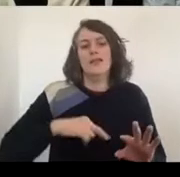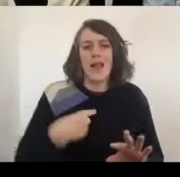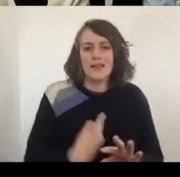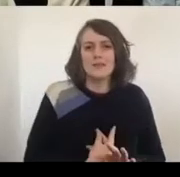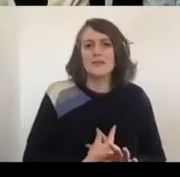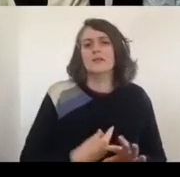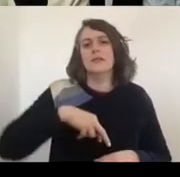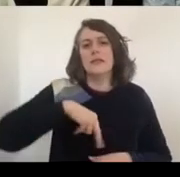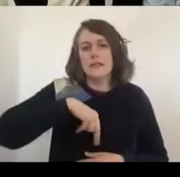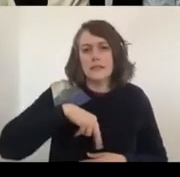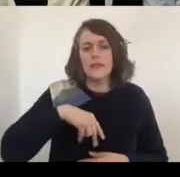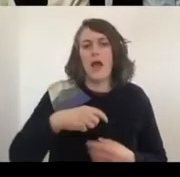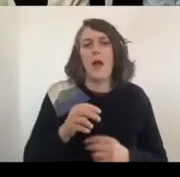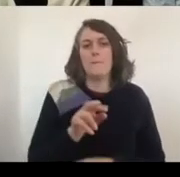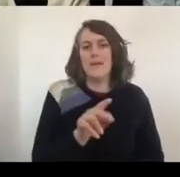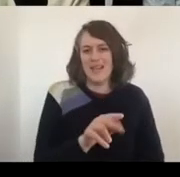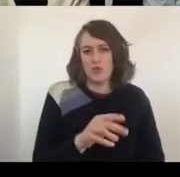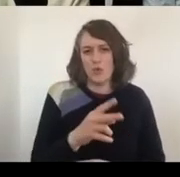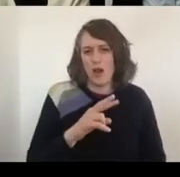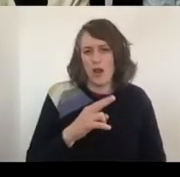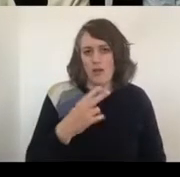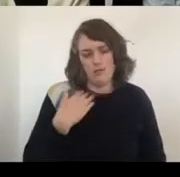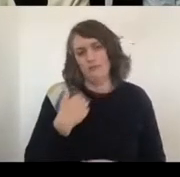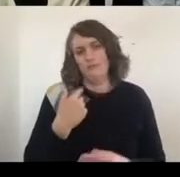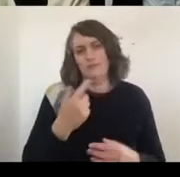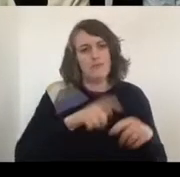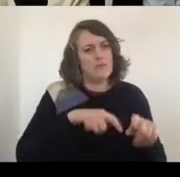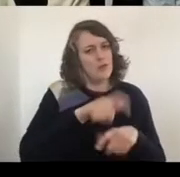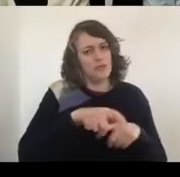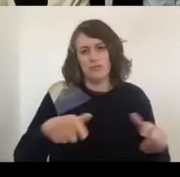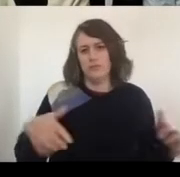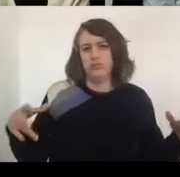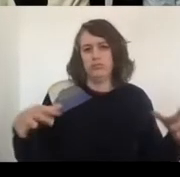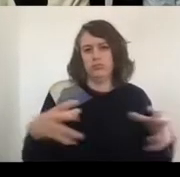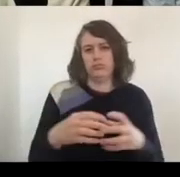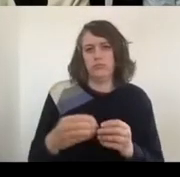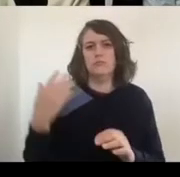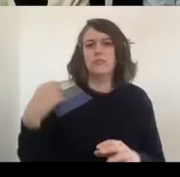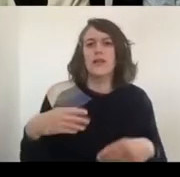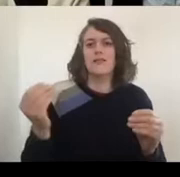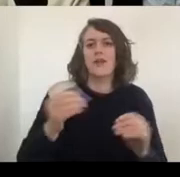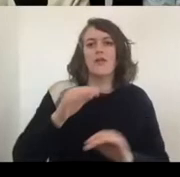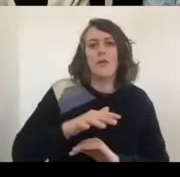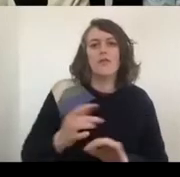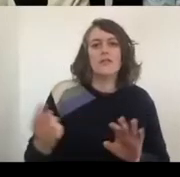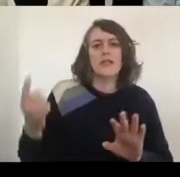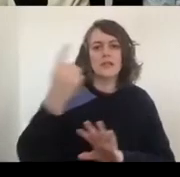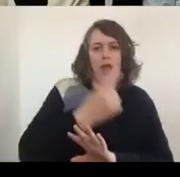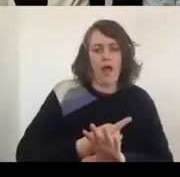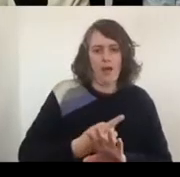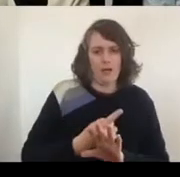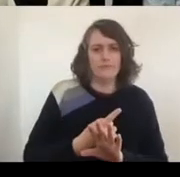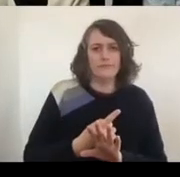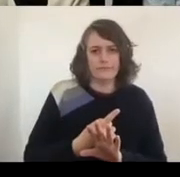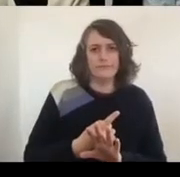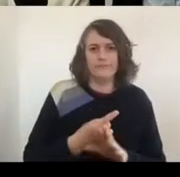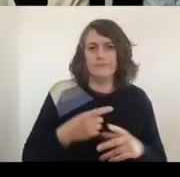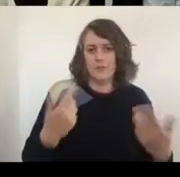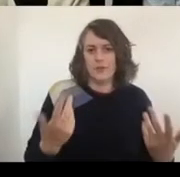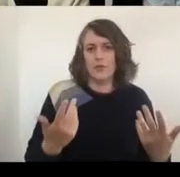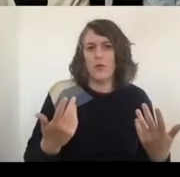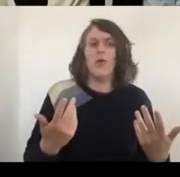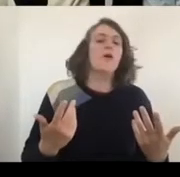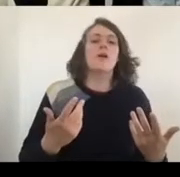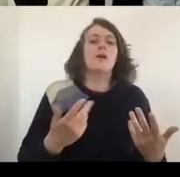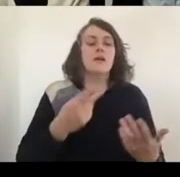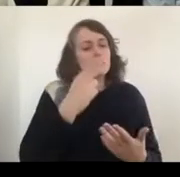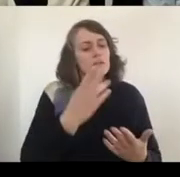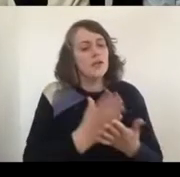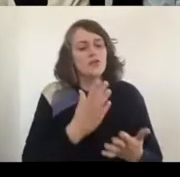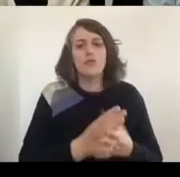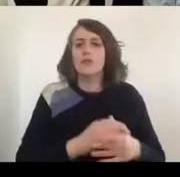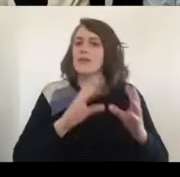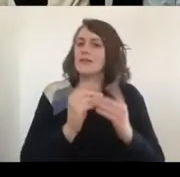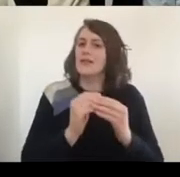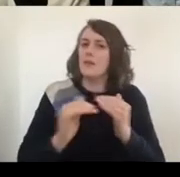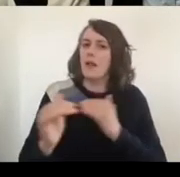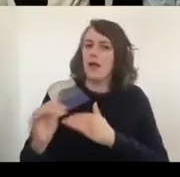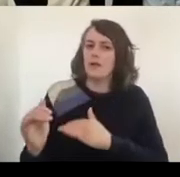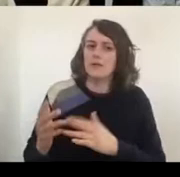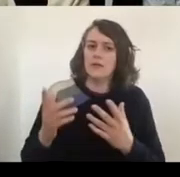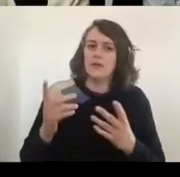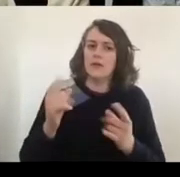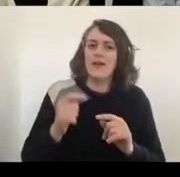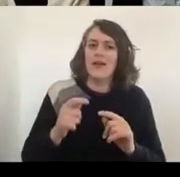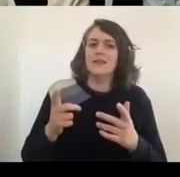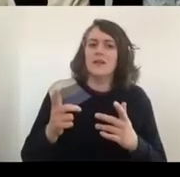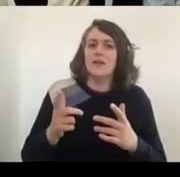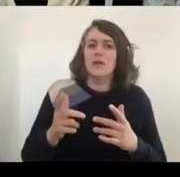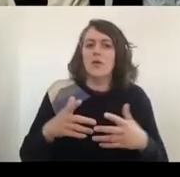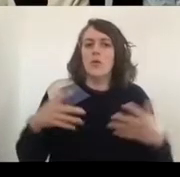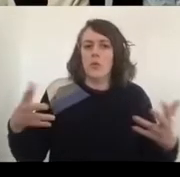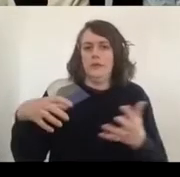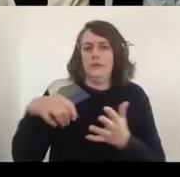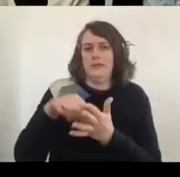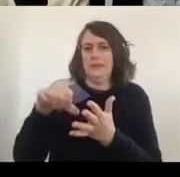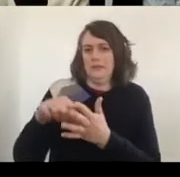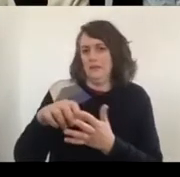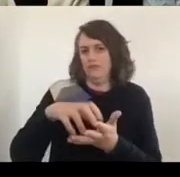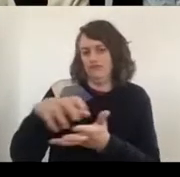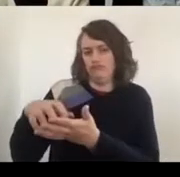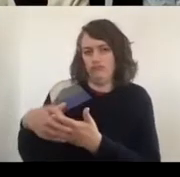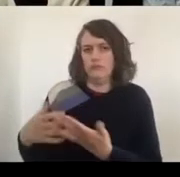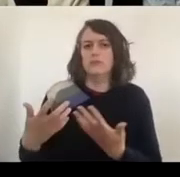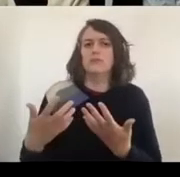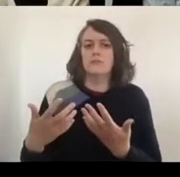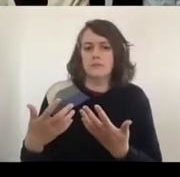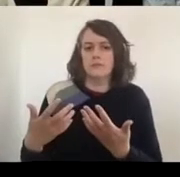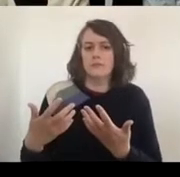sich seit 15 Jahren. Und wir sind im ganzen Land vertrete. Um so Städte zu nennen Trier, Koblenz,